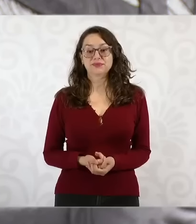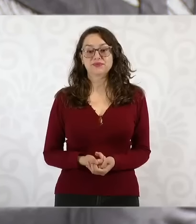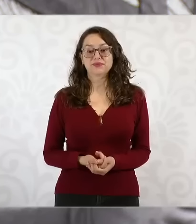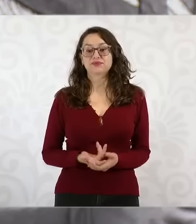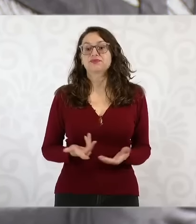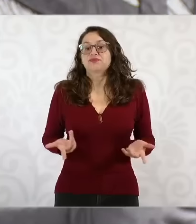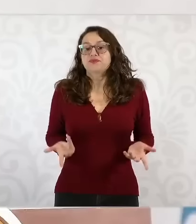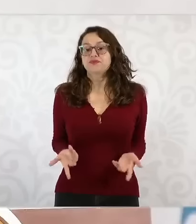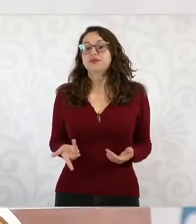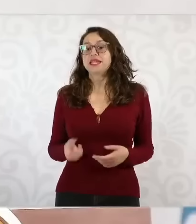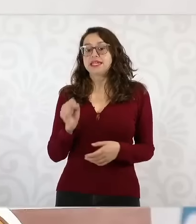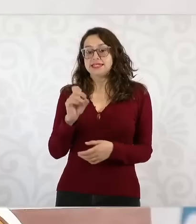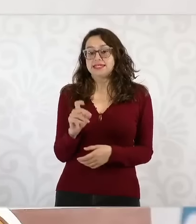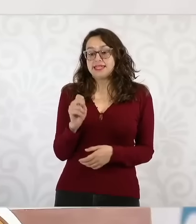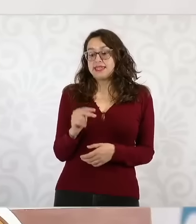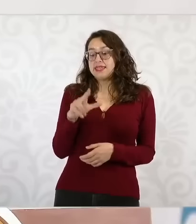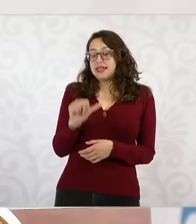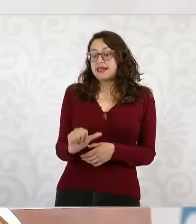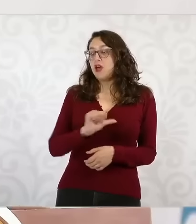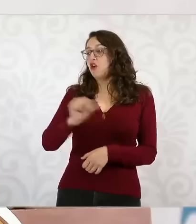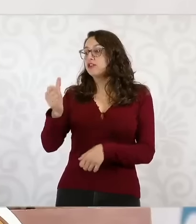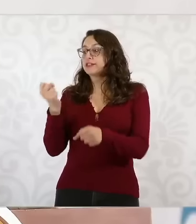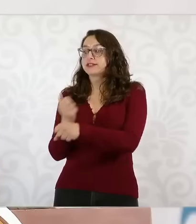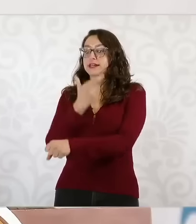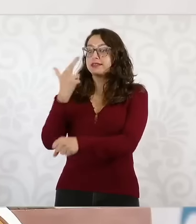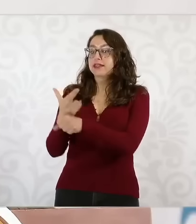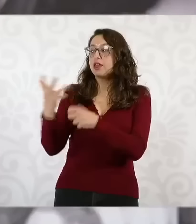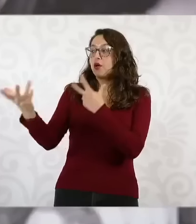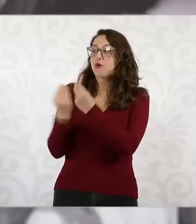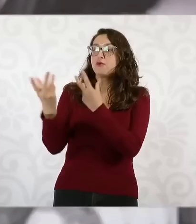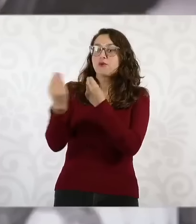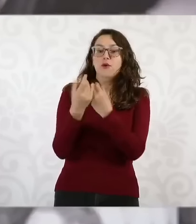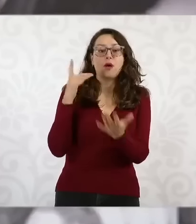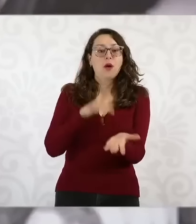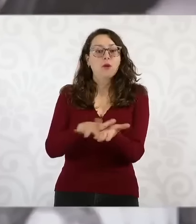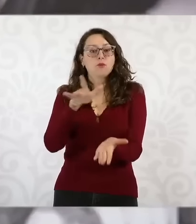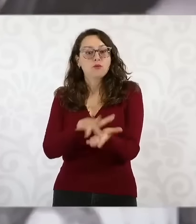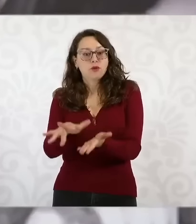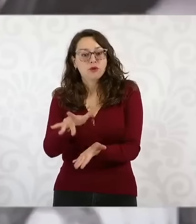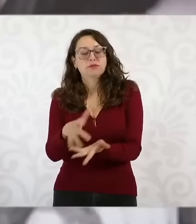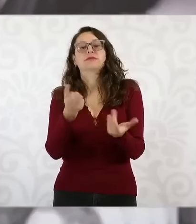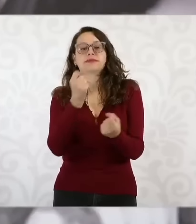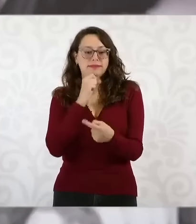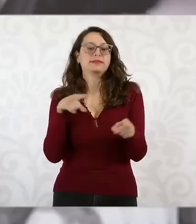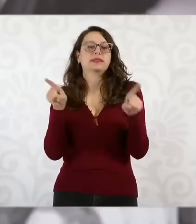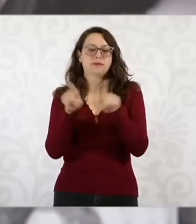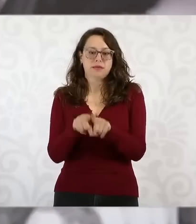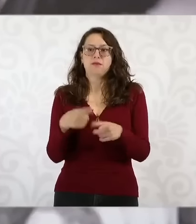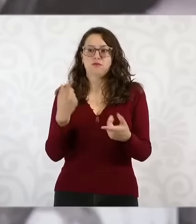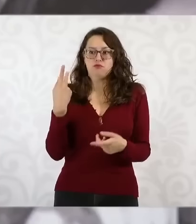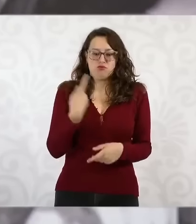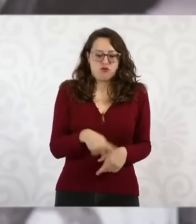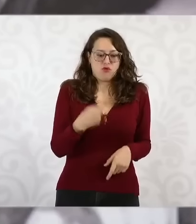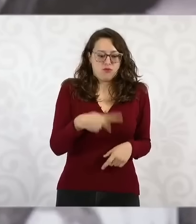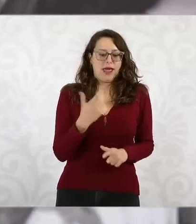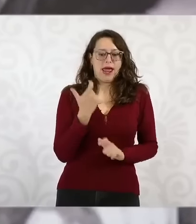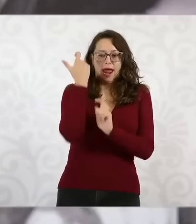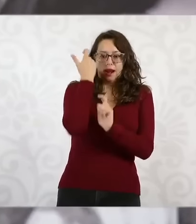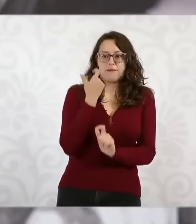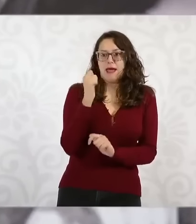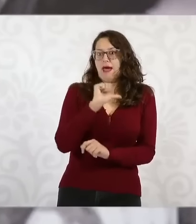pública, pues también se le les proporciona armamento en comodat de ese es el trámite.